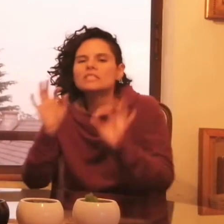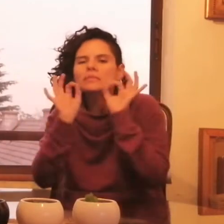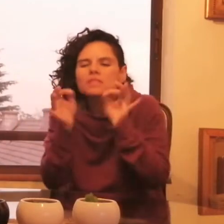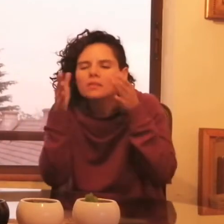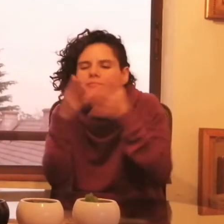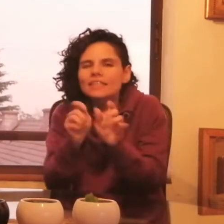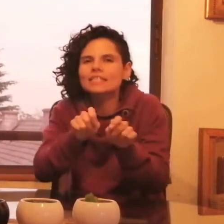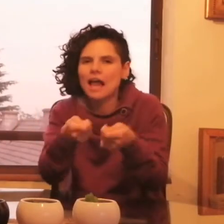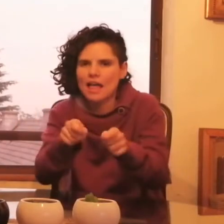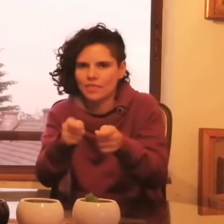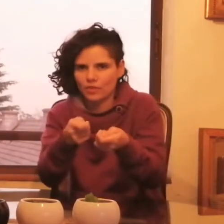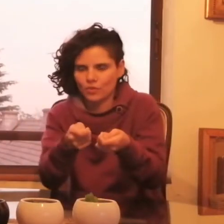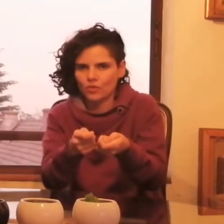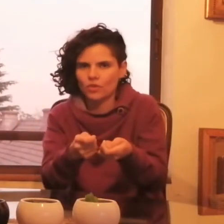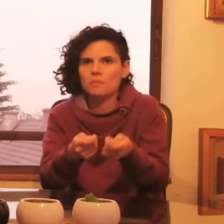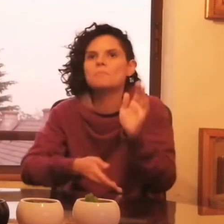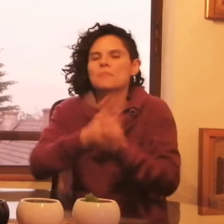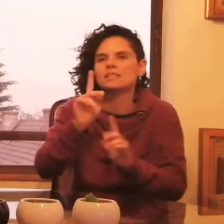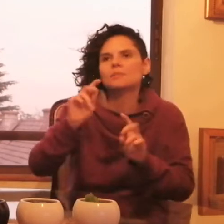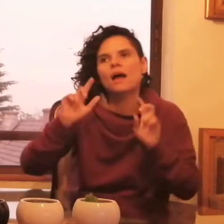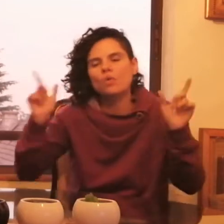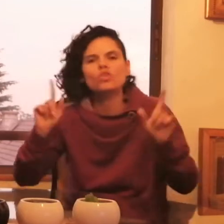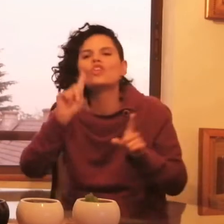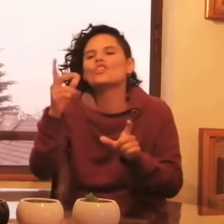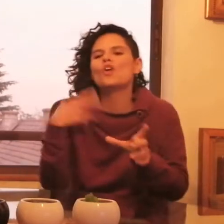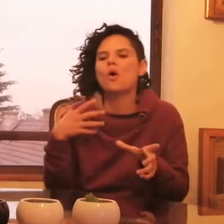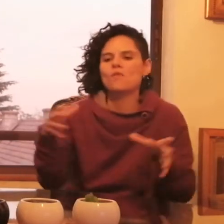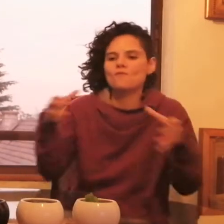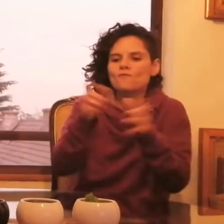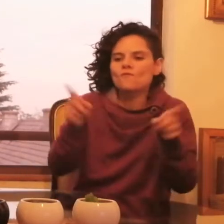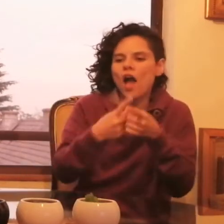audio y no a grabación de bandas - y en el fondo armaste tu propio estudio -claro-